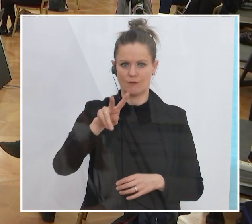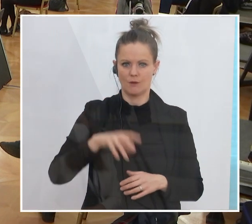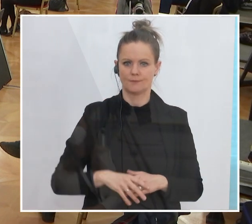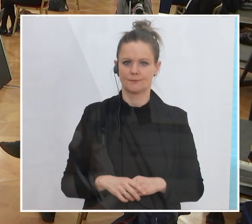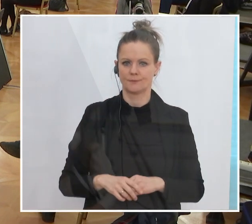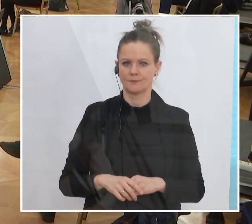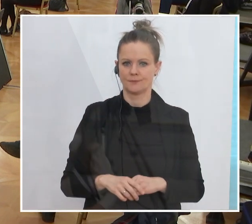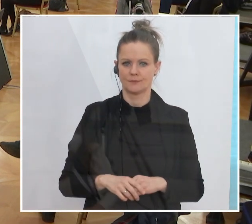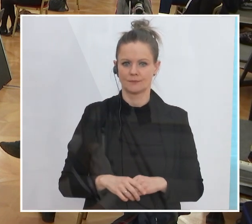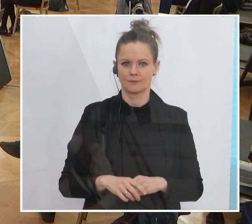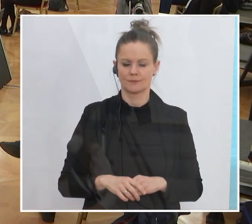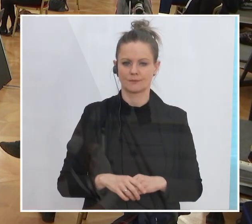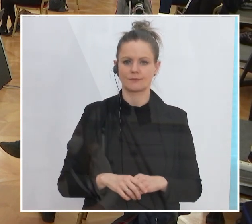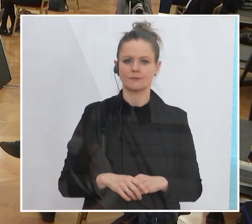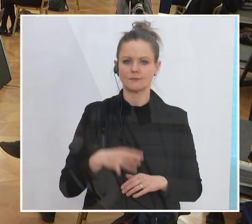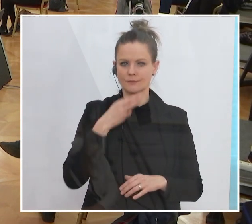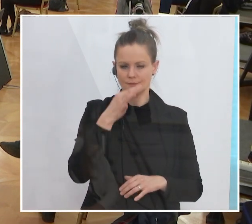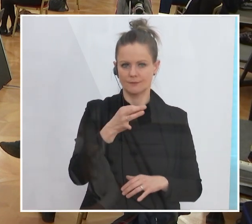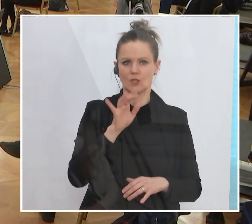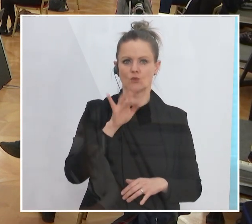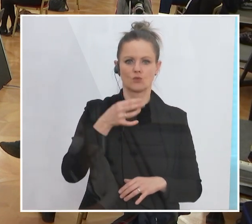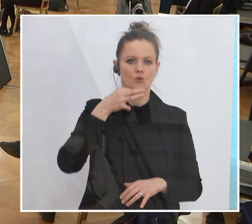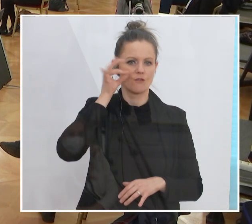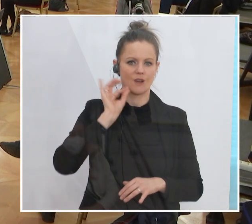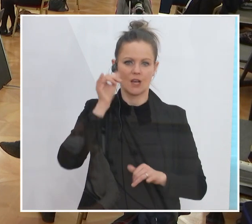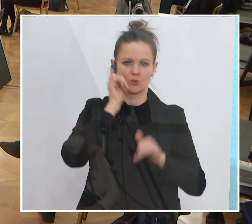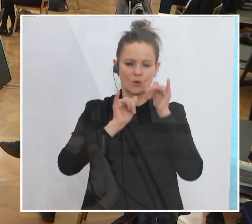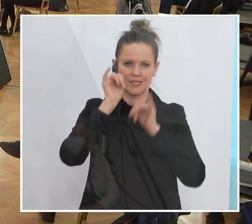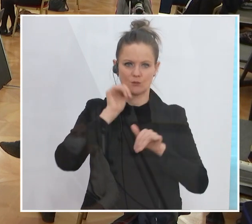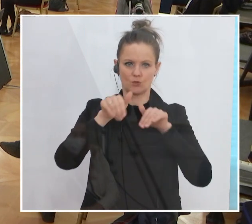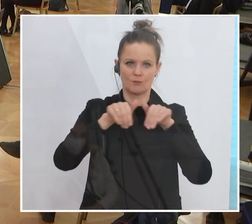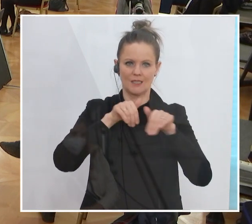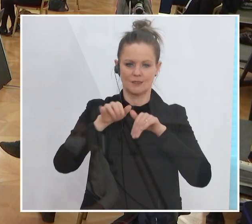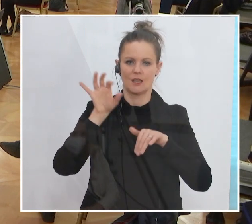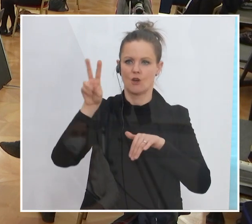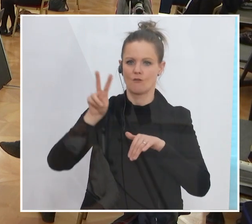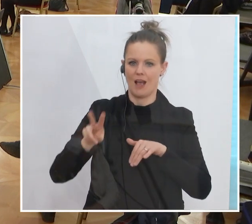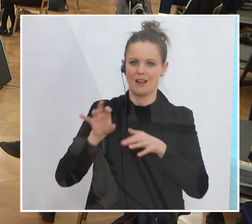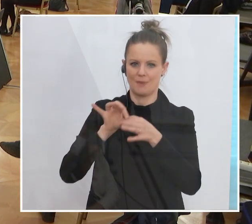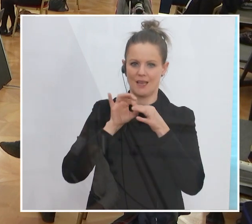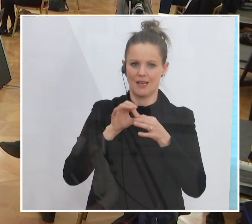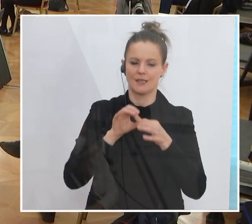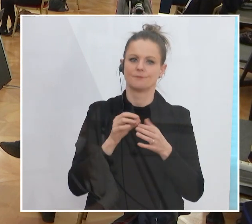Eine Frage an die Frau Tourismusministerin. Zu Vorarlberg. Da haben sich die Gastronomen